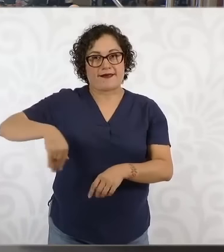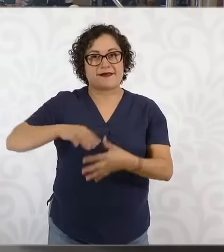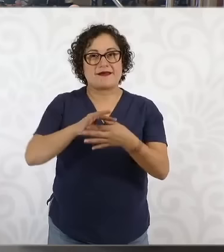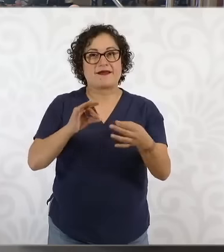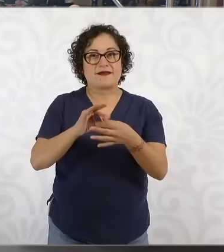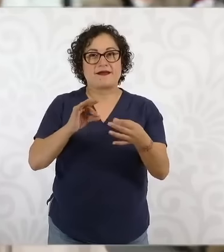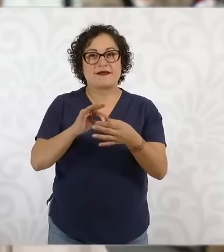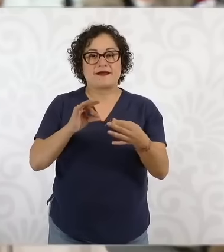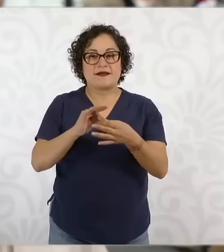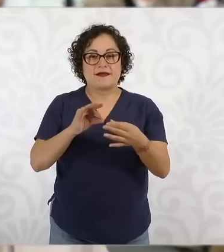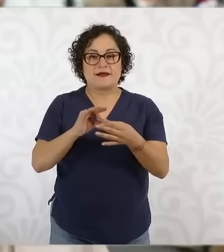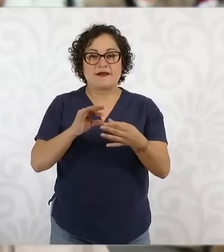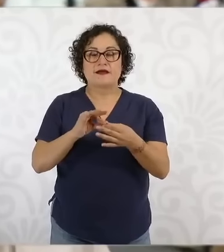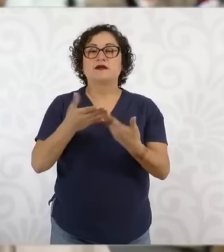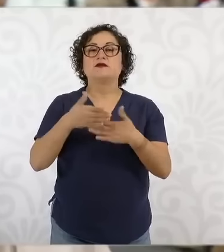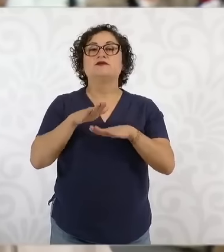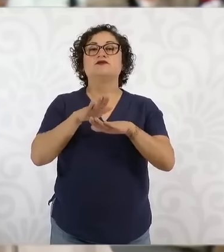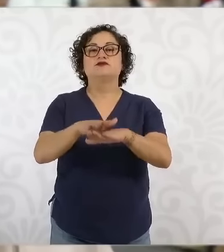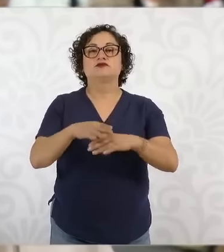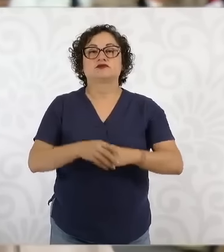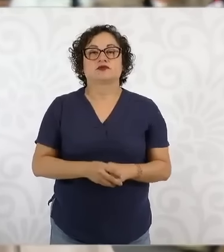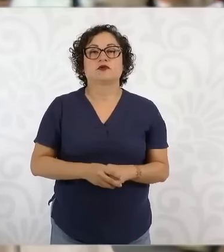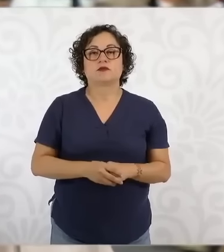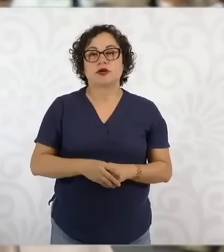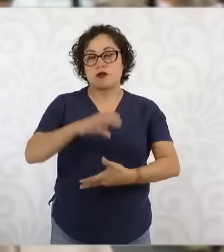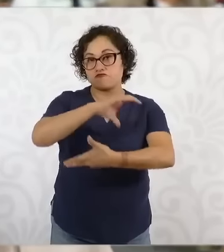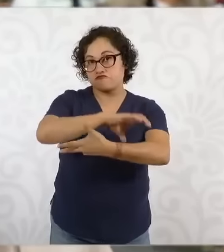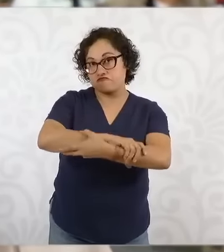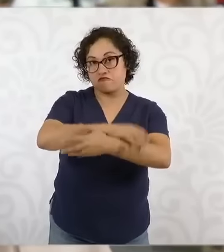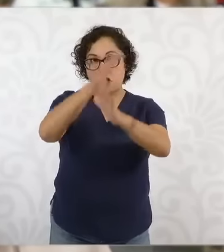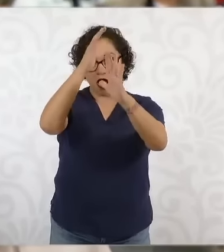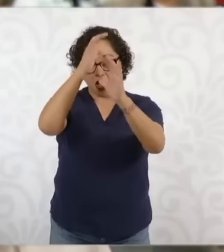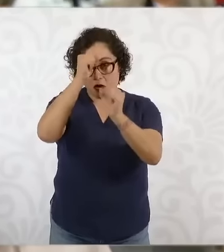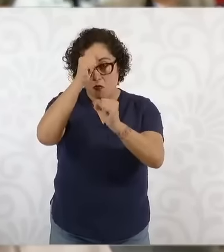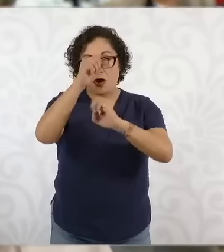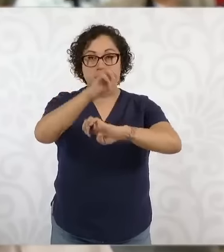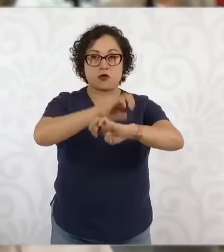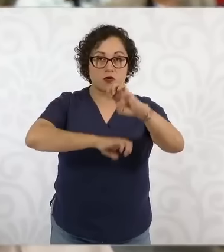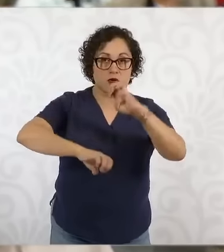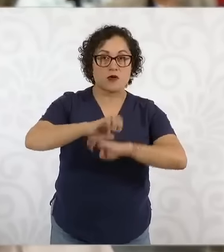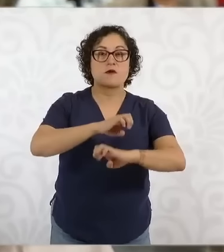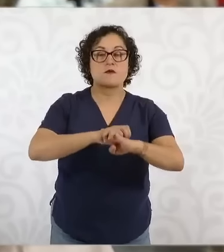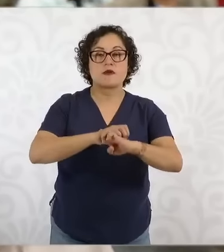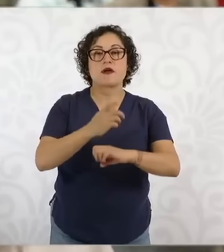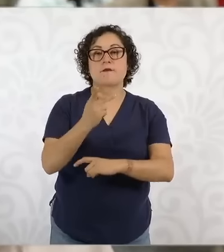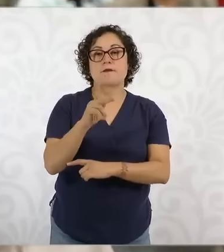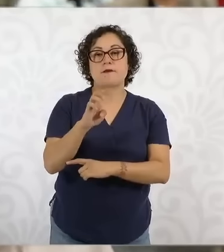pues este acuerdo o alianza de Petrobraz con con Pemex, ¿no? Eh,